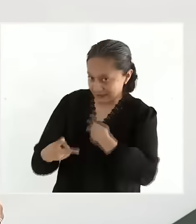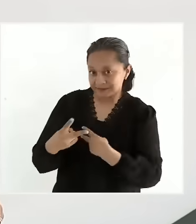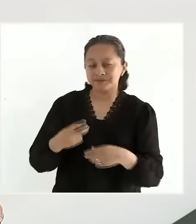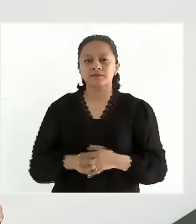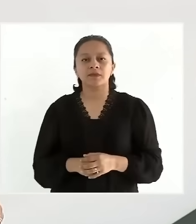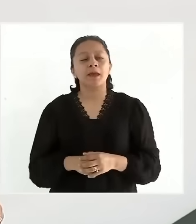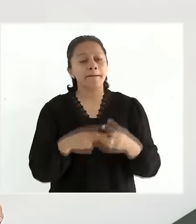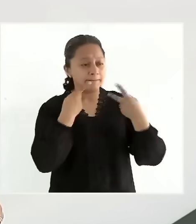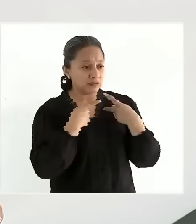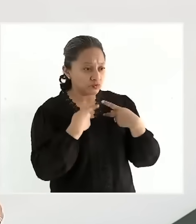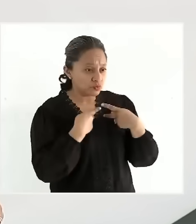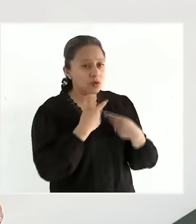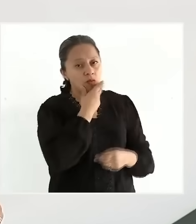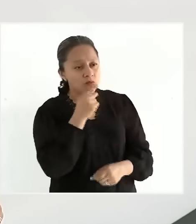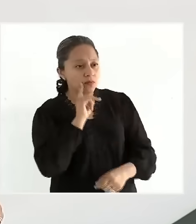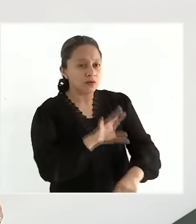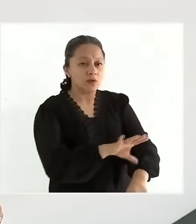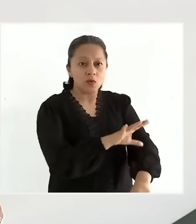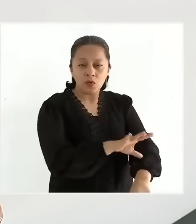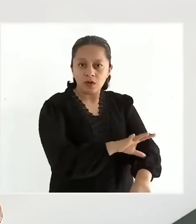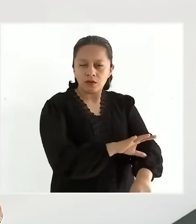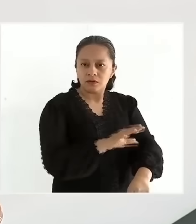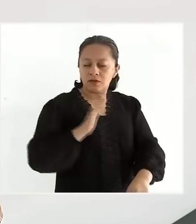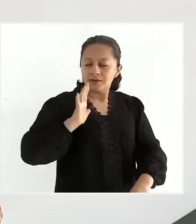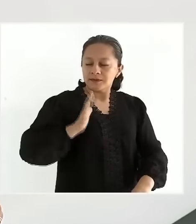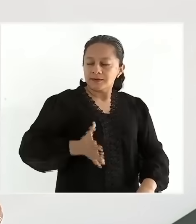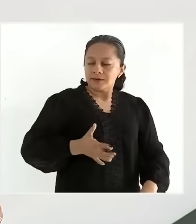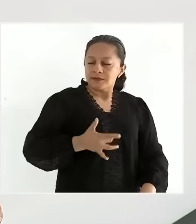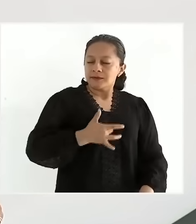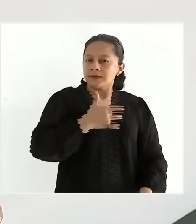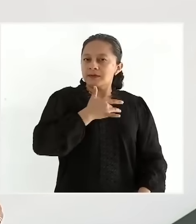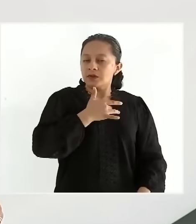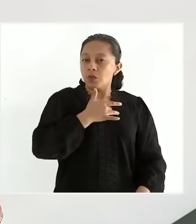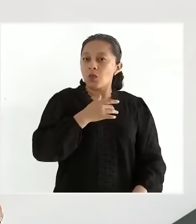electricistas sentimos un gran orgullo cuando llegó a la presidenta a la presidencia una mujer